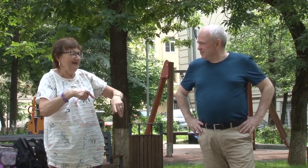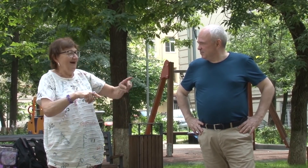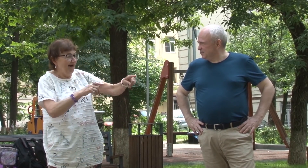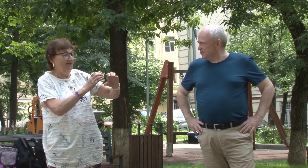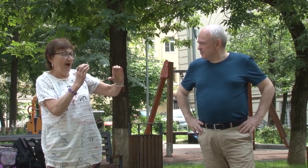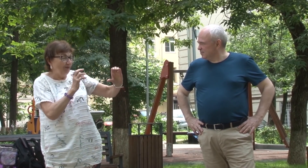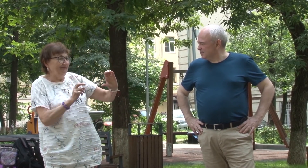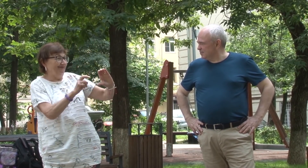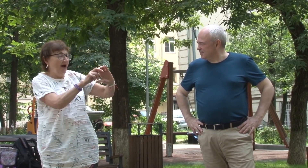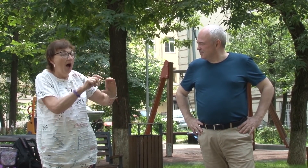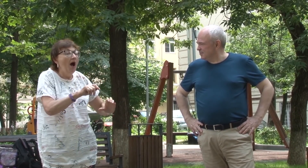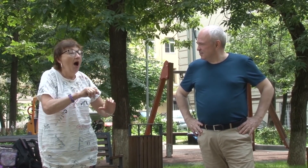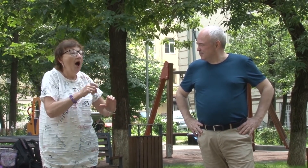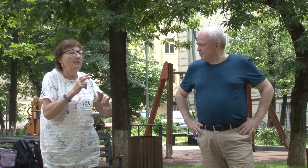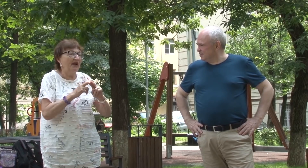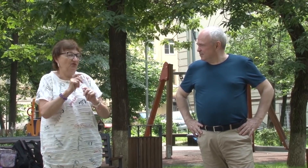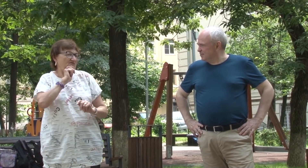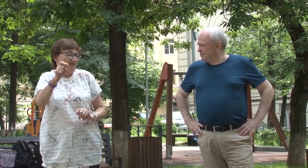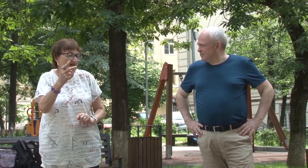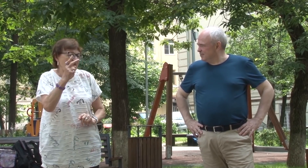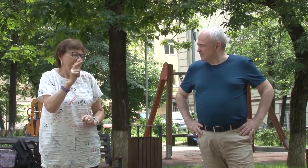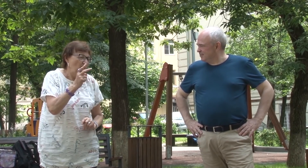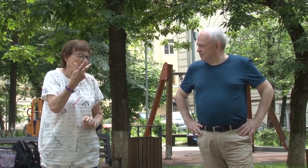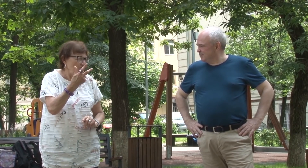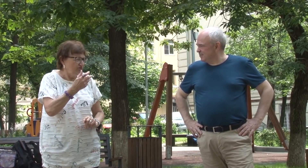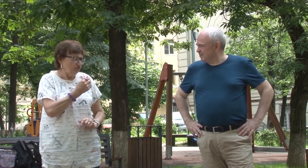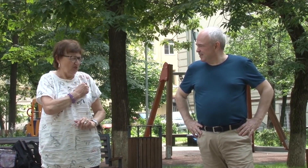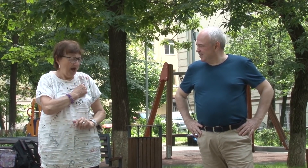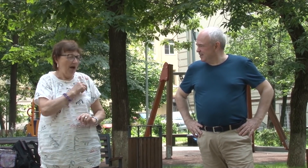За проход в нужный вагон мама платила 2-3 рубля. Жалко было денег.